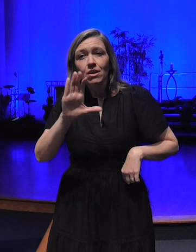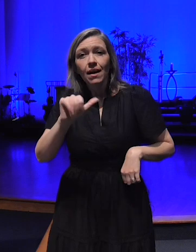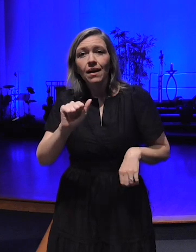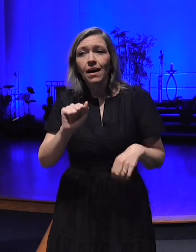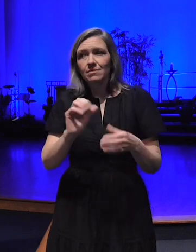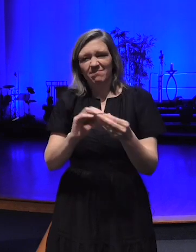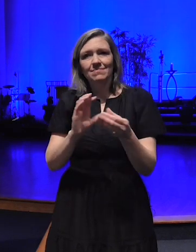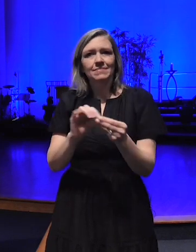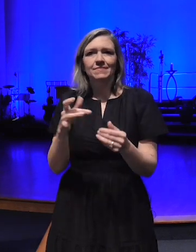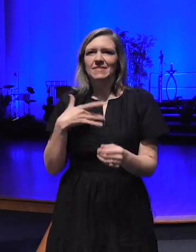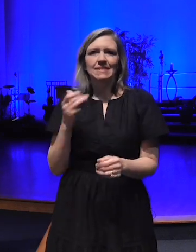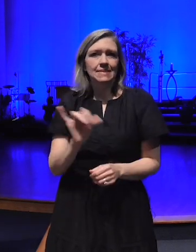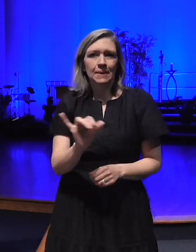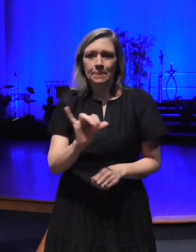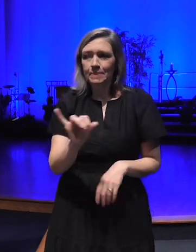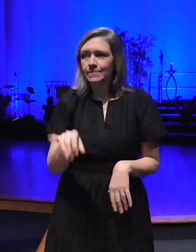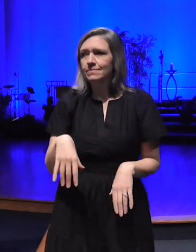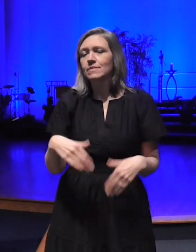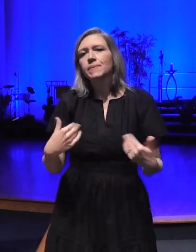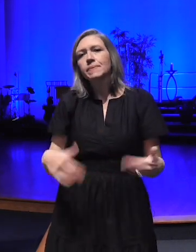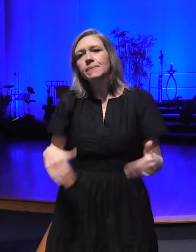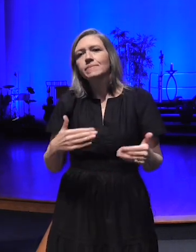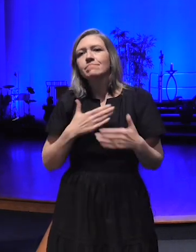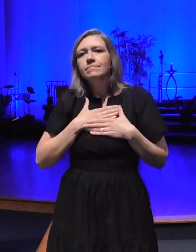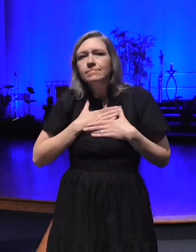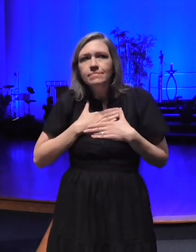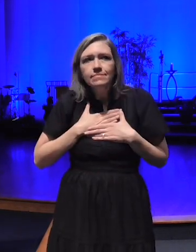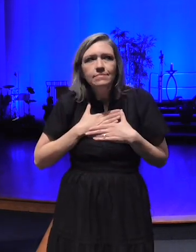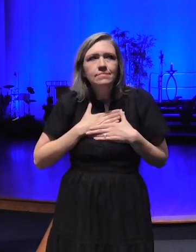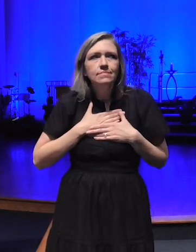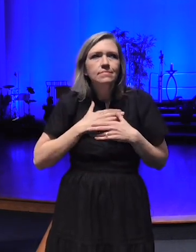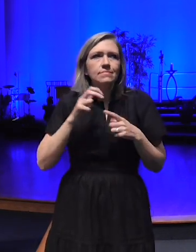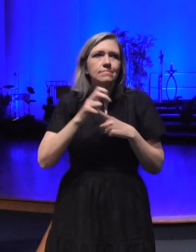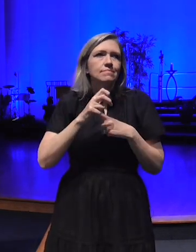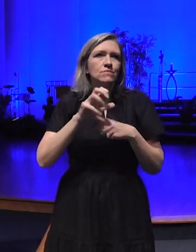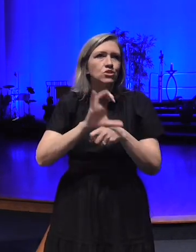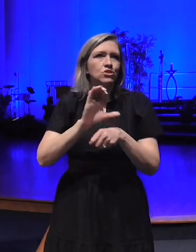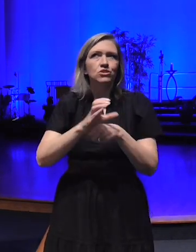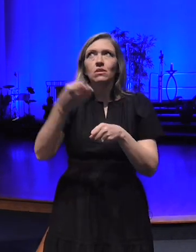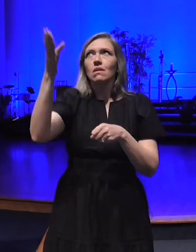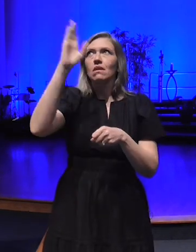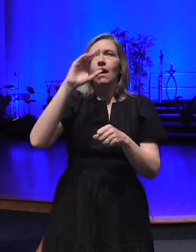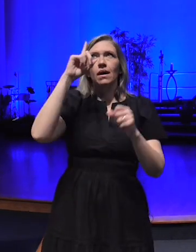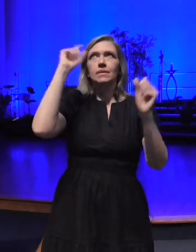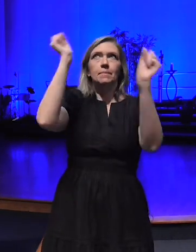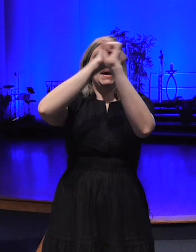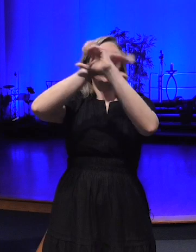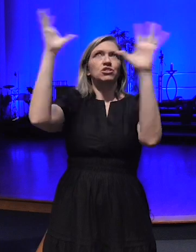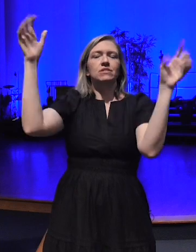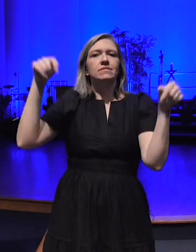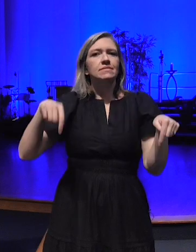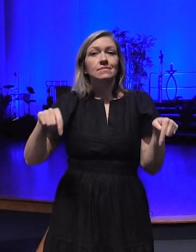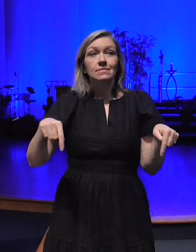. Erica dice eso también y